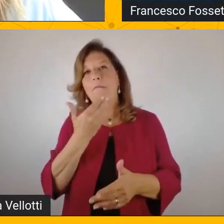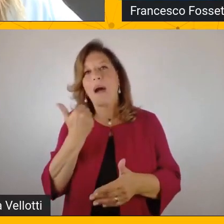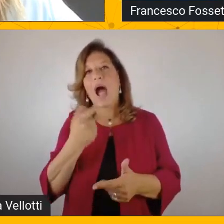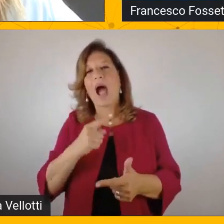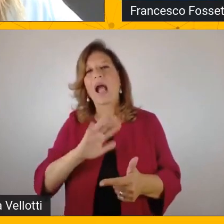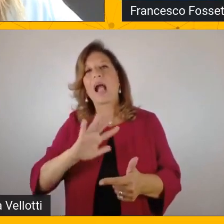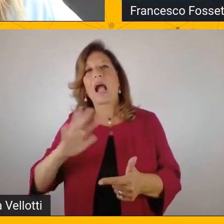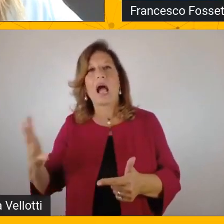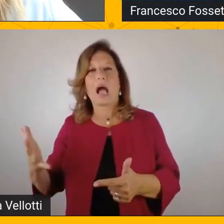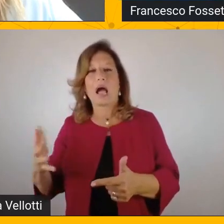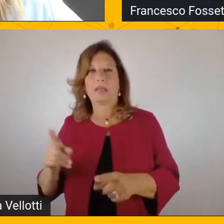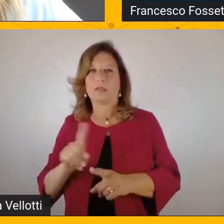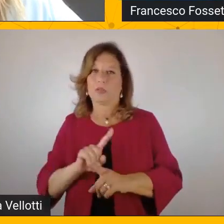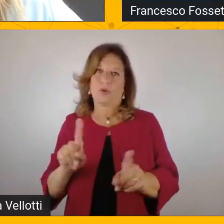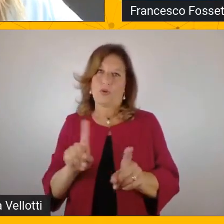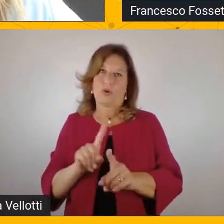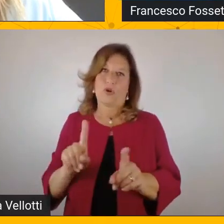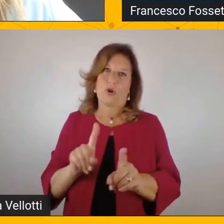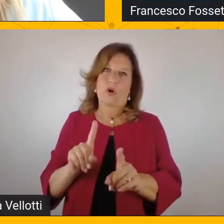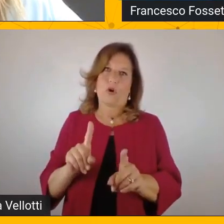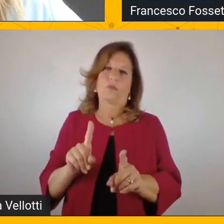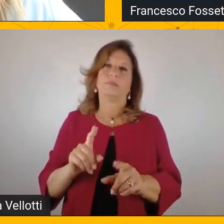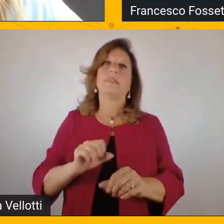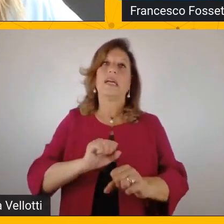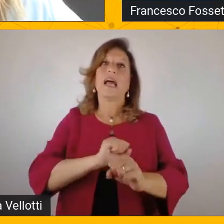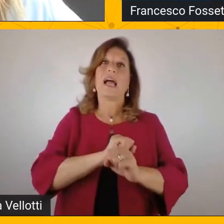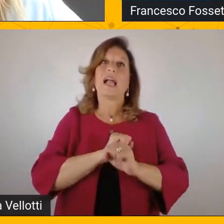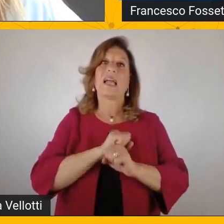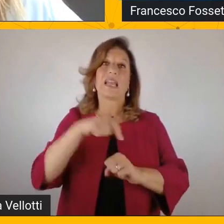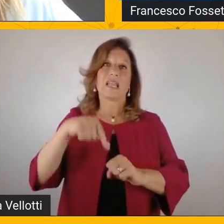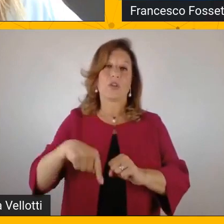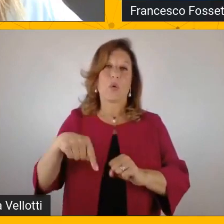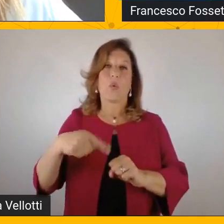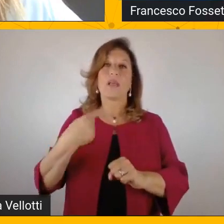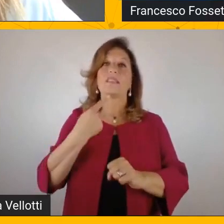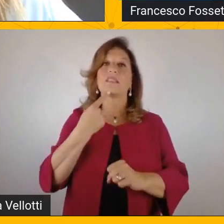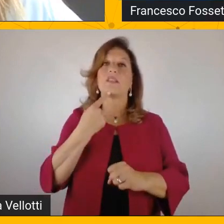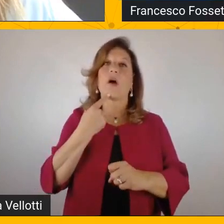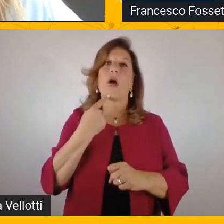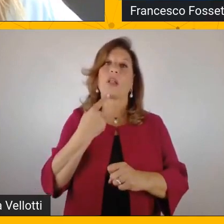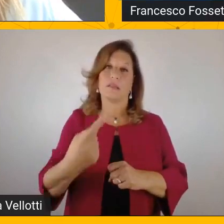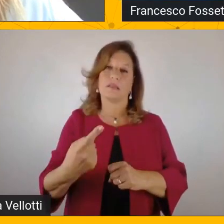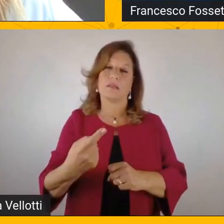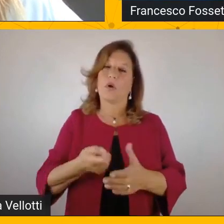rispetto a chi invece lo fa e quindi credo che questo